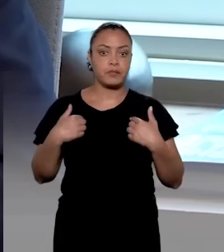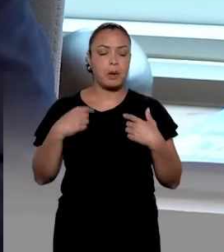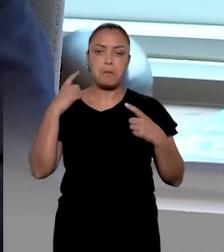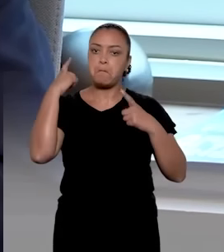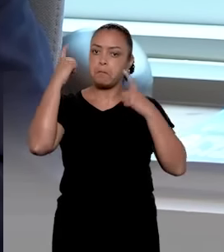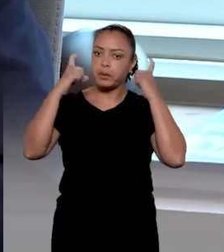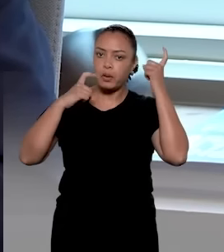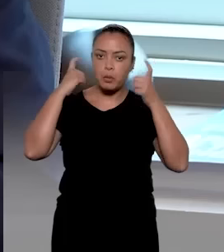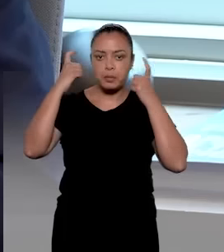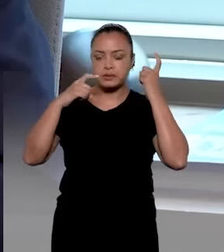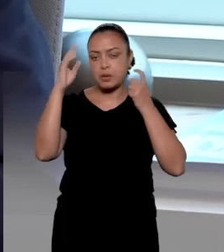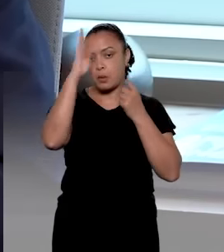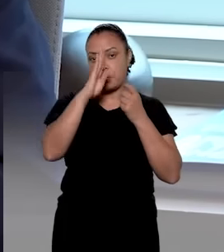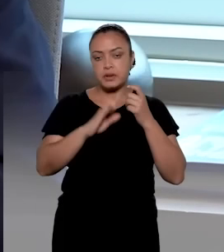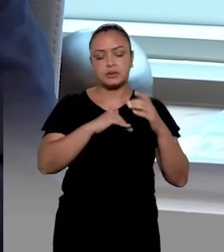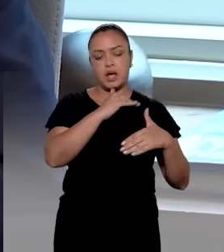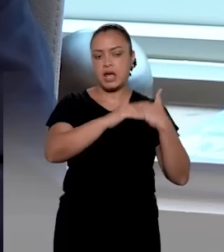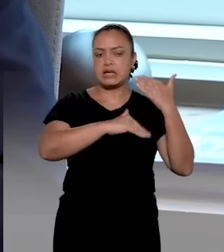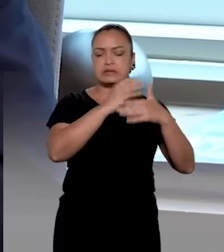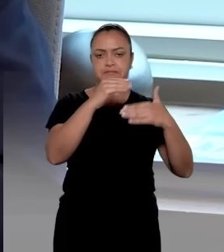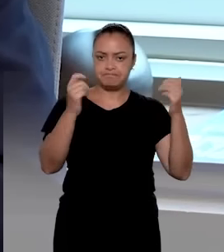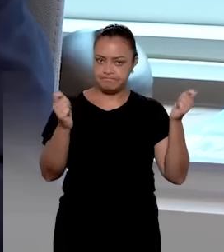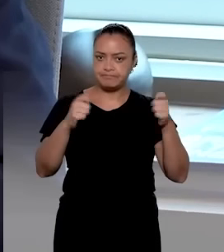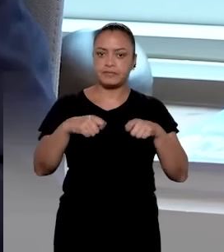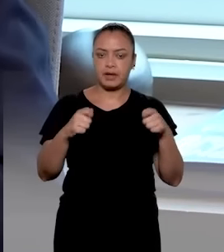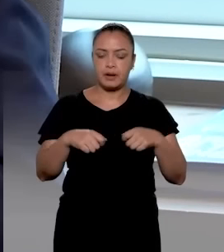Eu não tenho nenhuma preocupação com o crescimento da agricultura brasileira, acho que nós temos